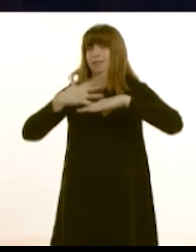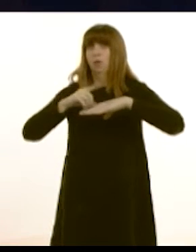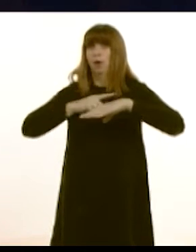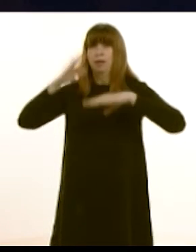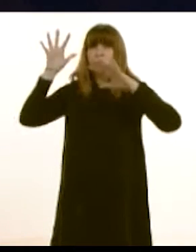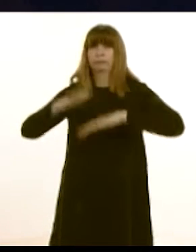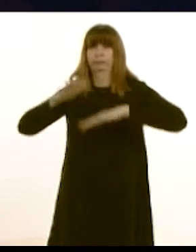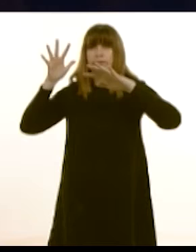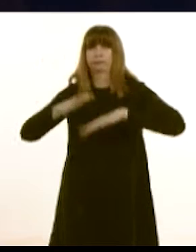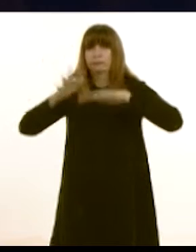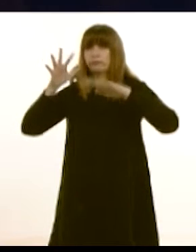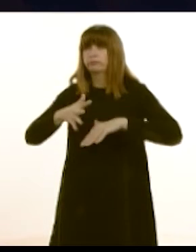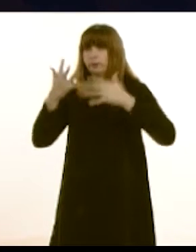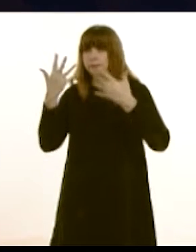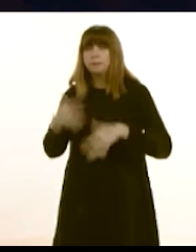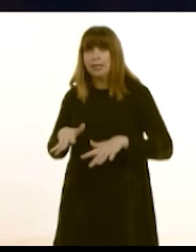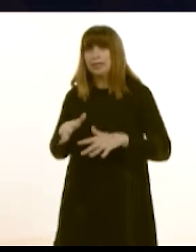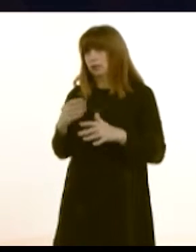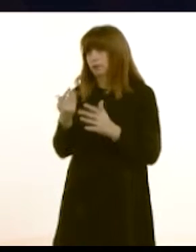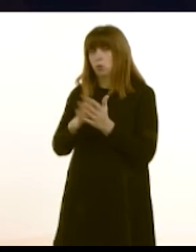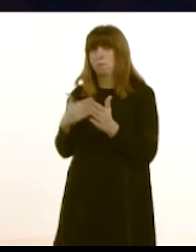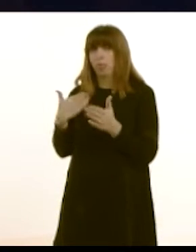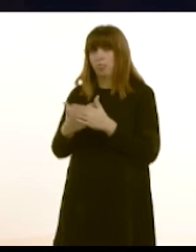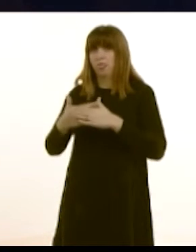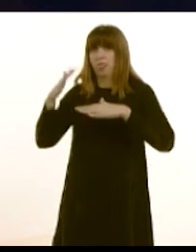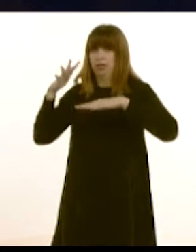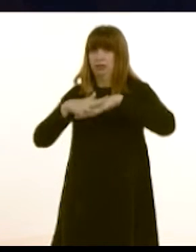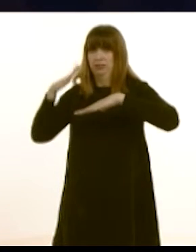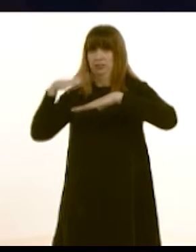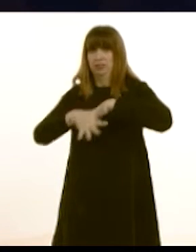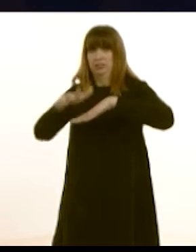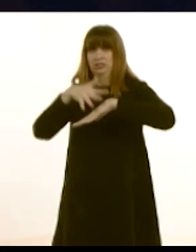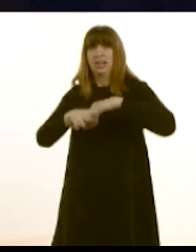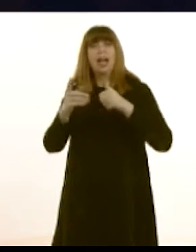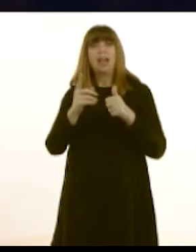erbyn hyn, wrth feddwl am yr holl law rydym wedi gweld yn ystod y misoedd olaf yma.